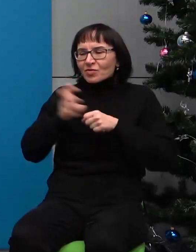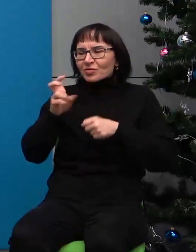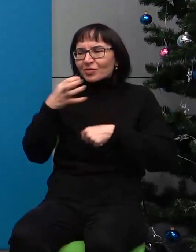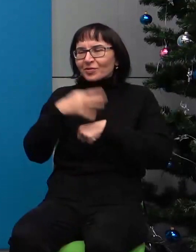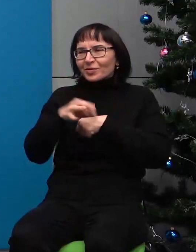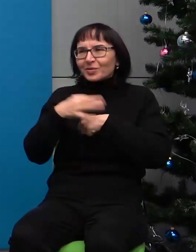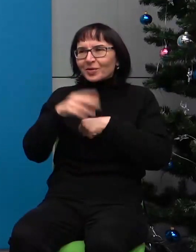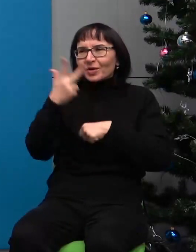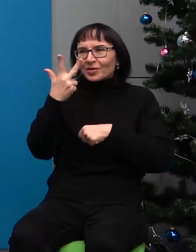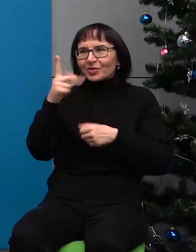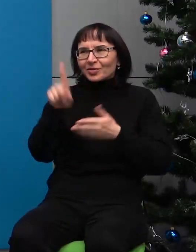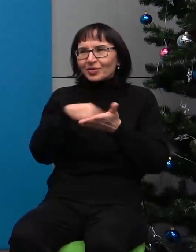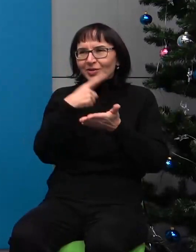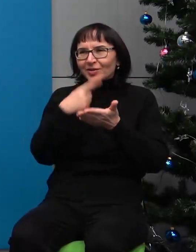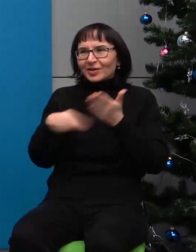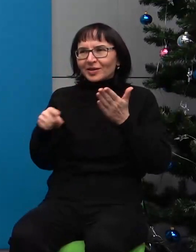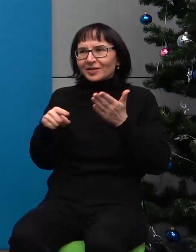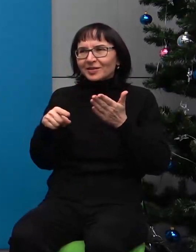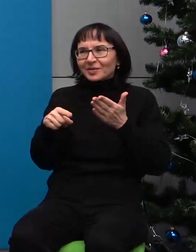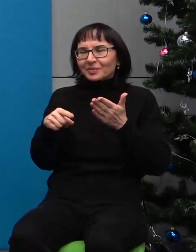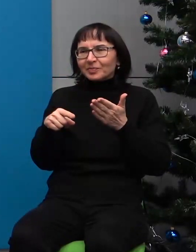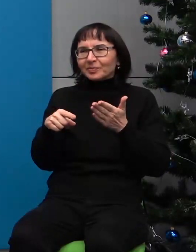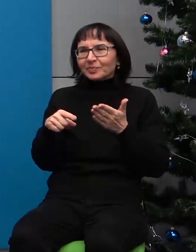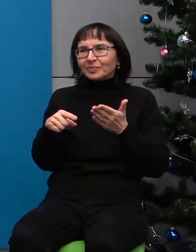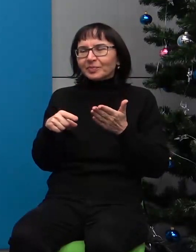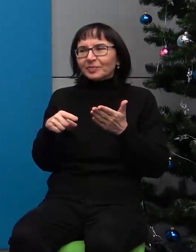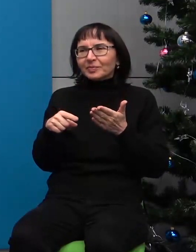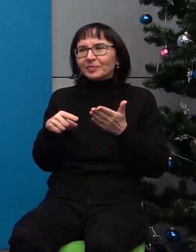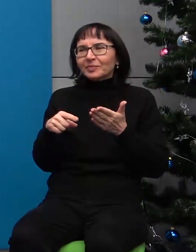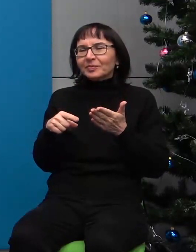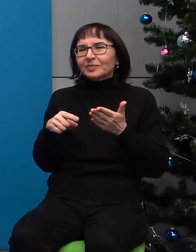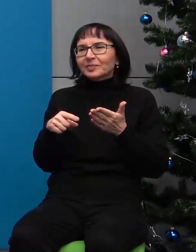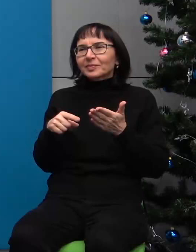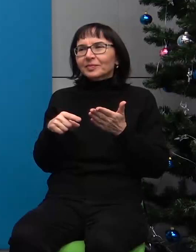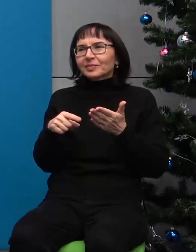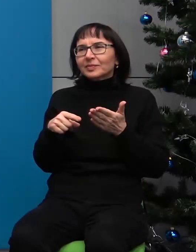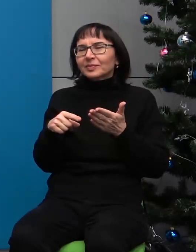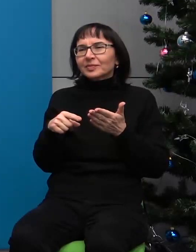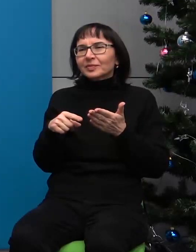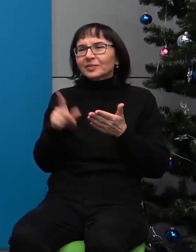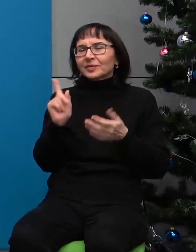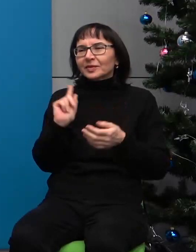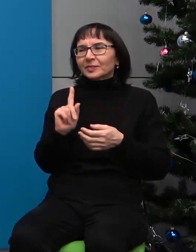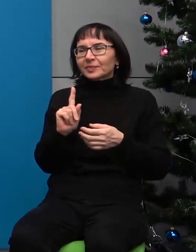Sam byłem, wyrzuciłem, ale przeskakując tą historią młodzieńczych,